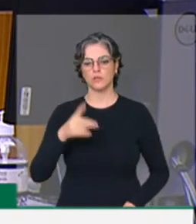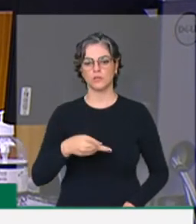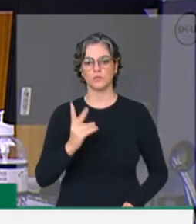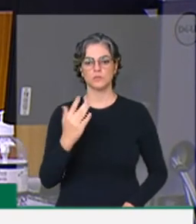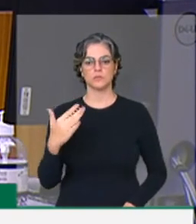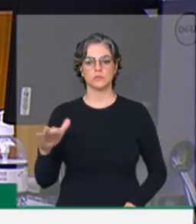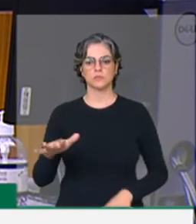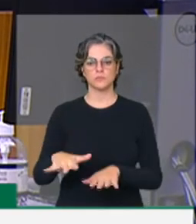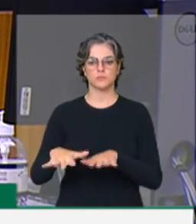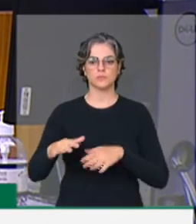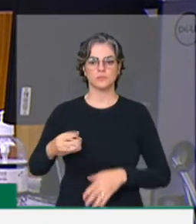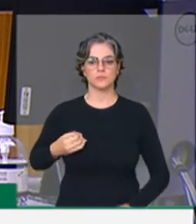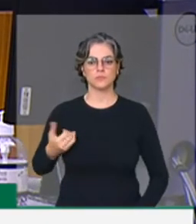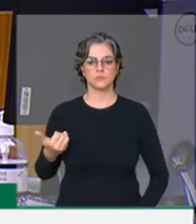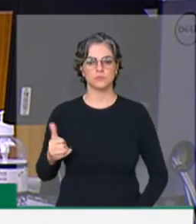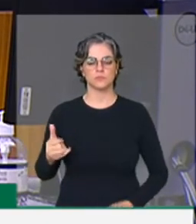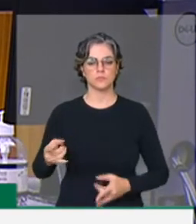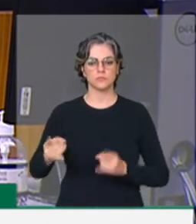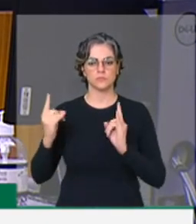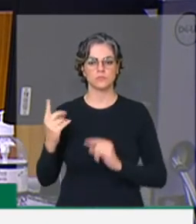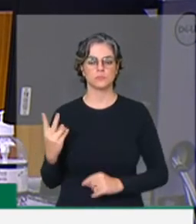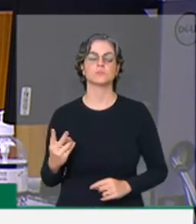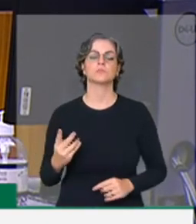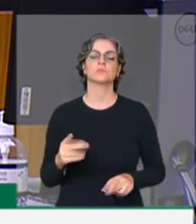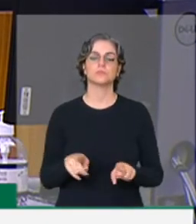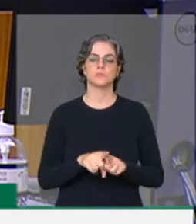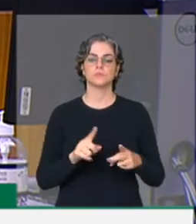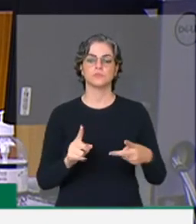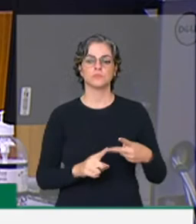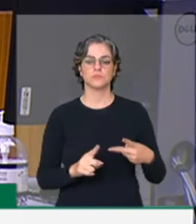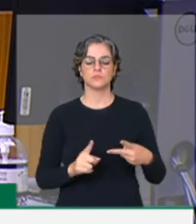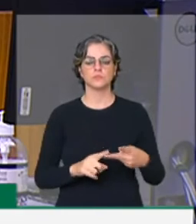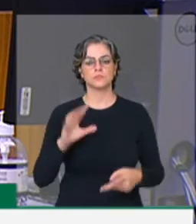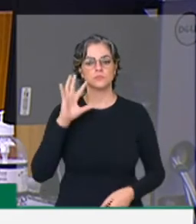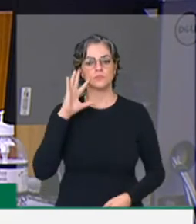QUINTA-FEIRA, ÀS 14H30 NO PLENÁRIO SE DO ANEXO 2. DOIS. DESIGNAR PARA COMPOR NA FORMA